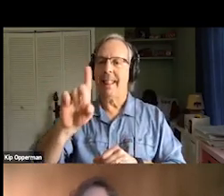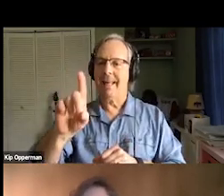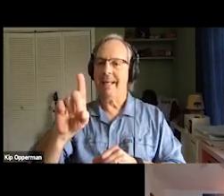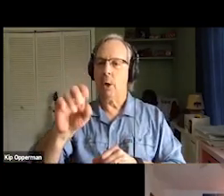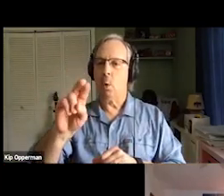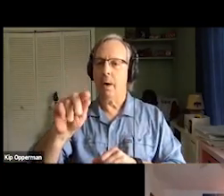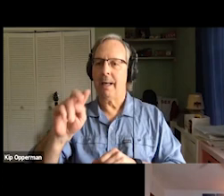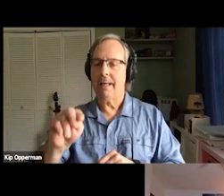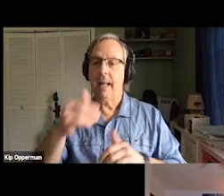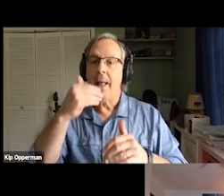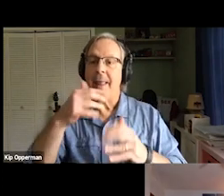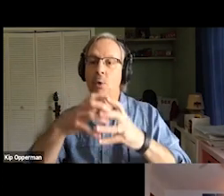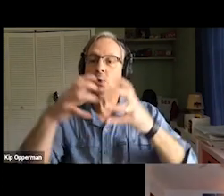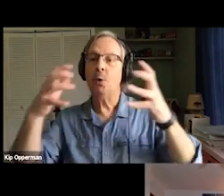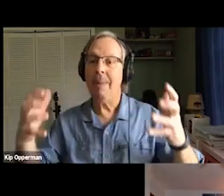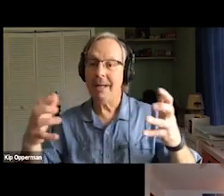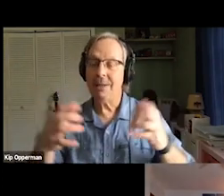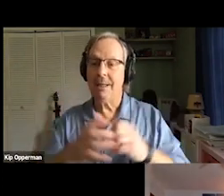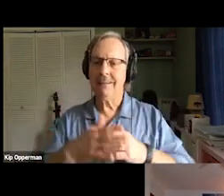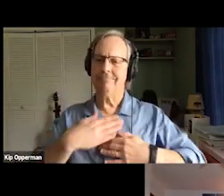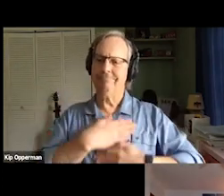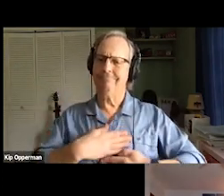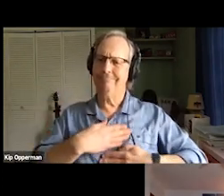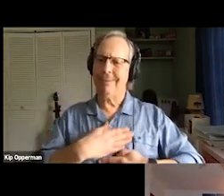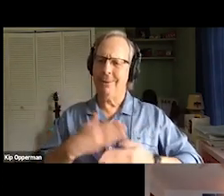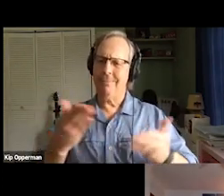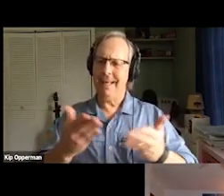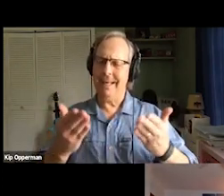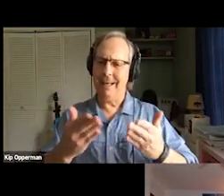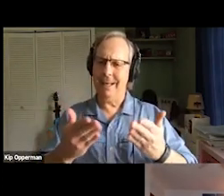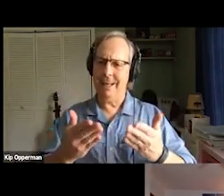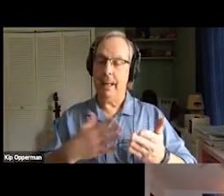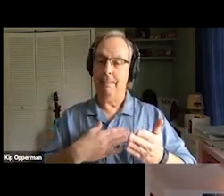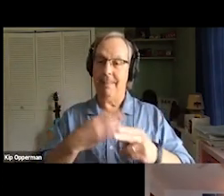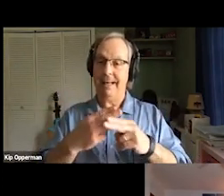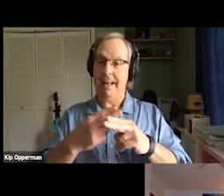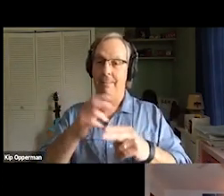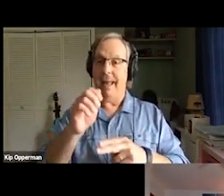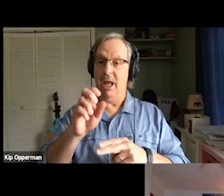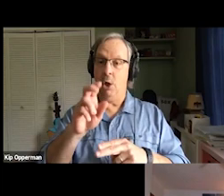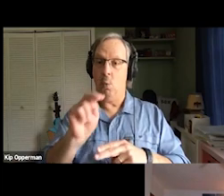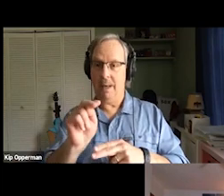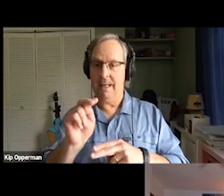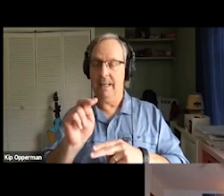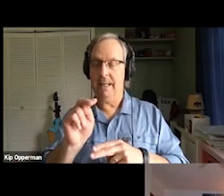Muchas gracias, es un placer estar aquí. Mi nombre es Eowyn Rieke. Yo uso el pronombre de "ella".